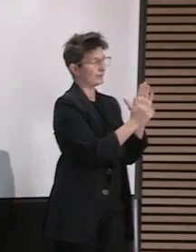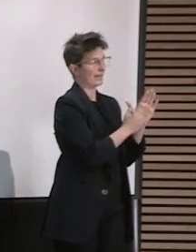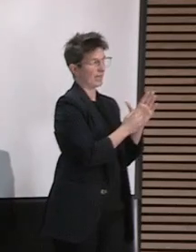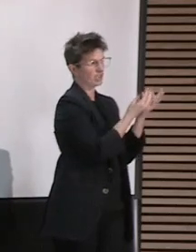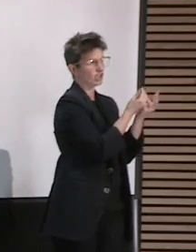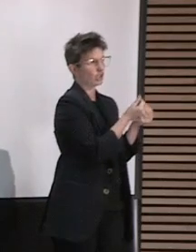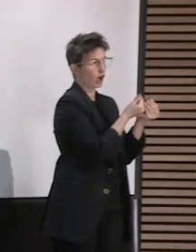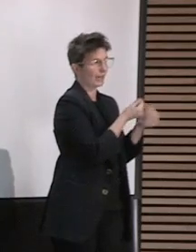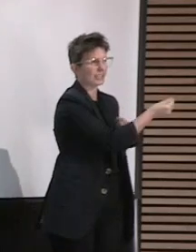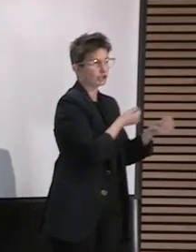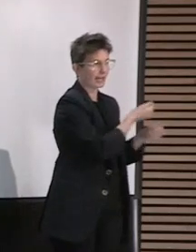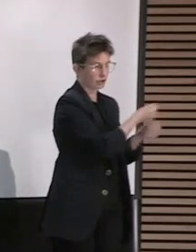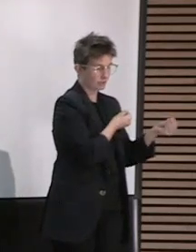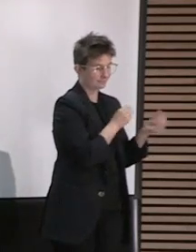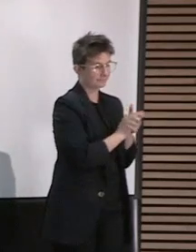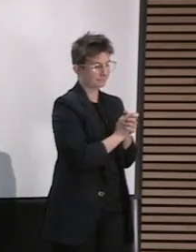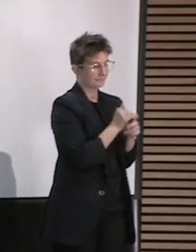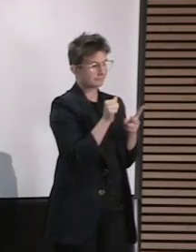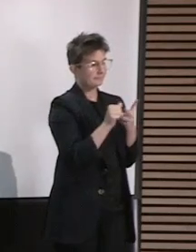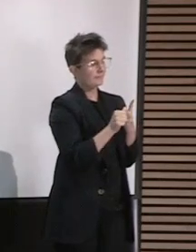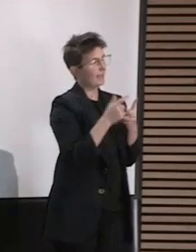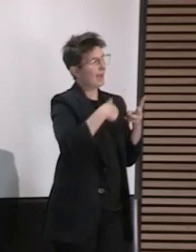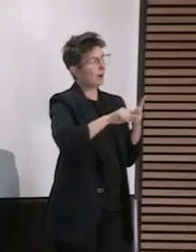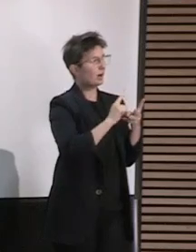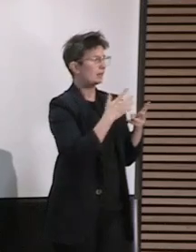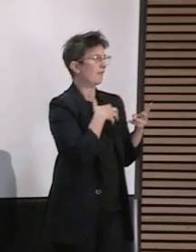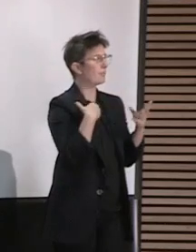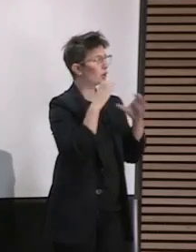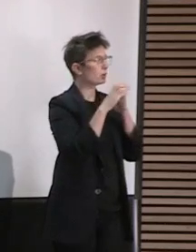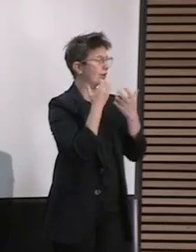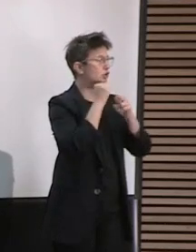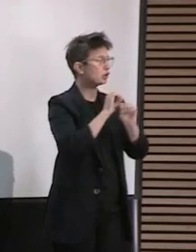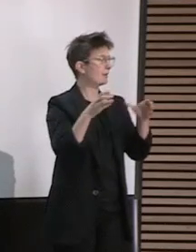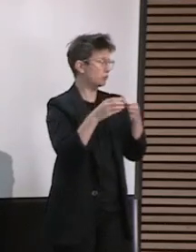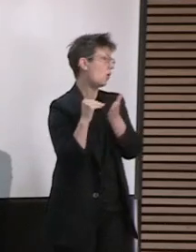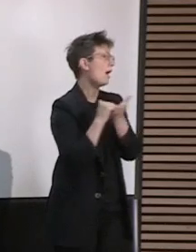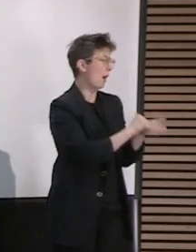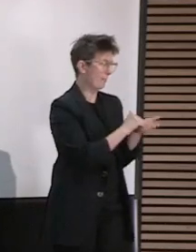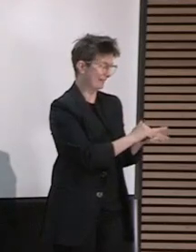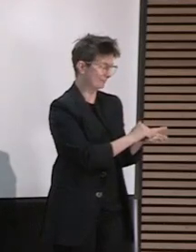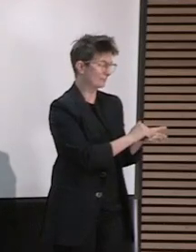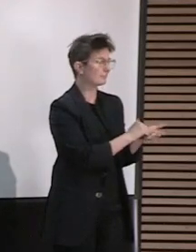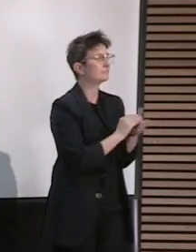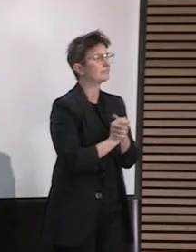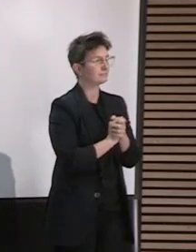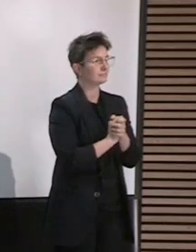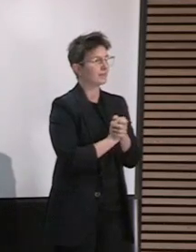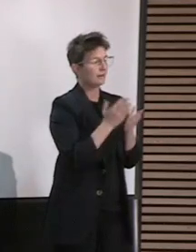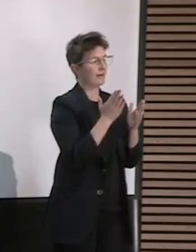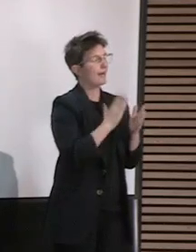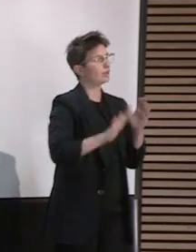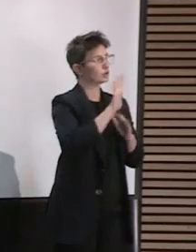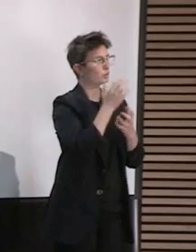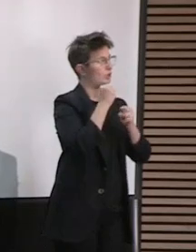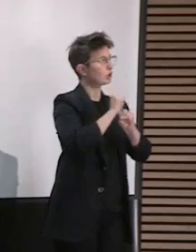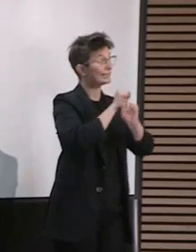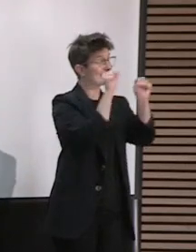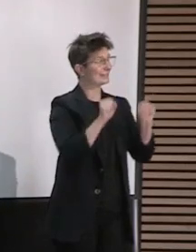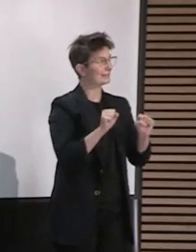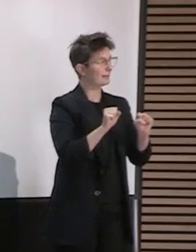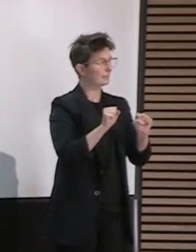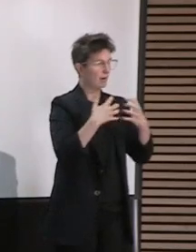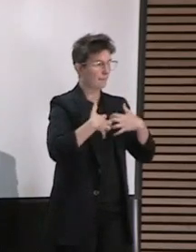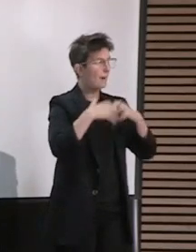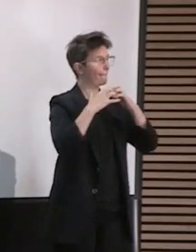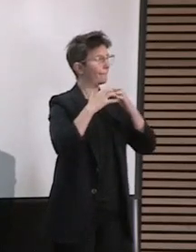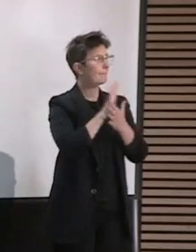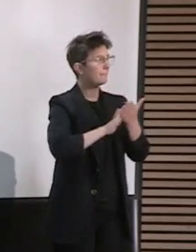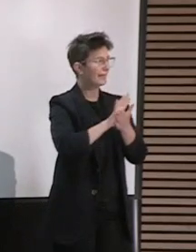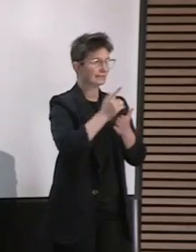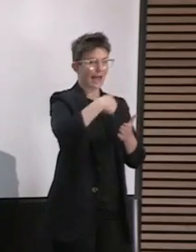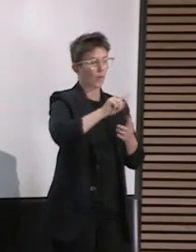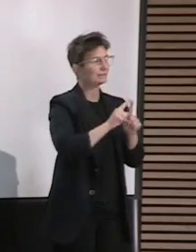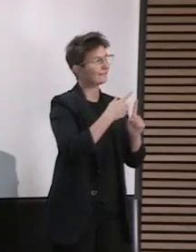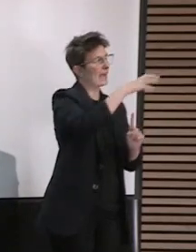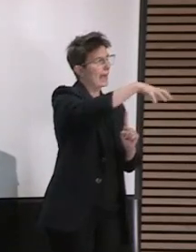angaanga o tenei. Mkete me